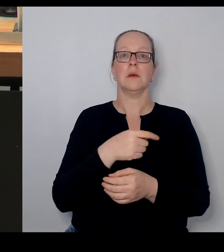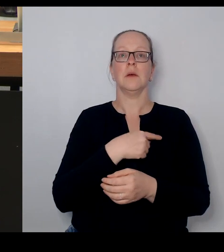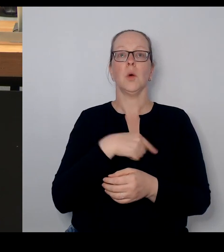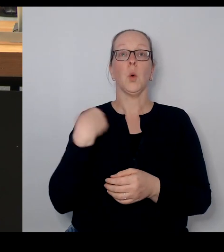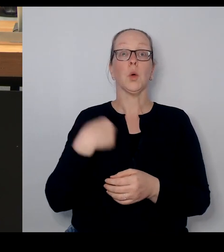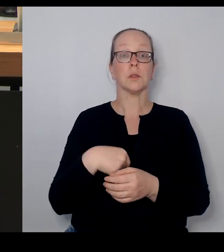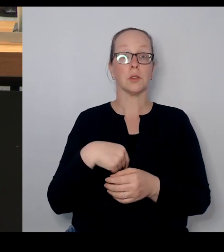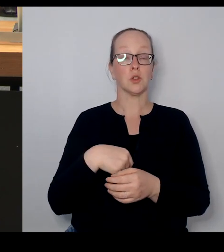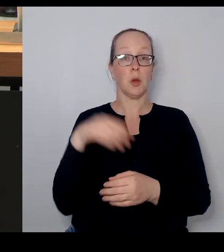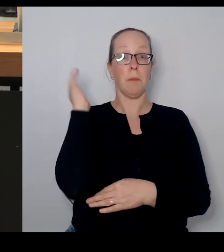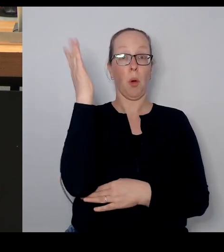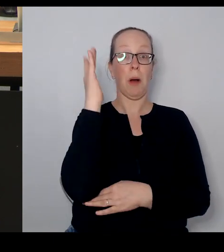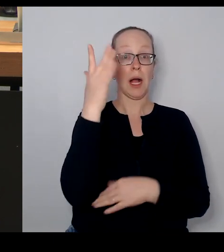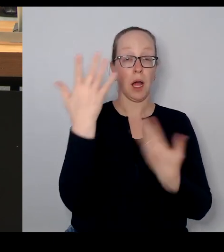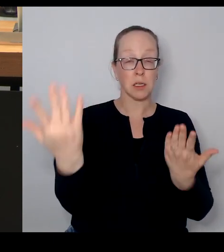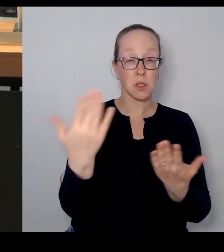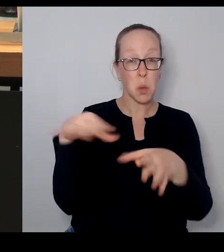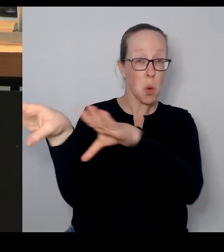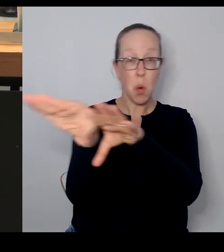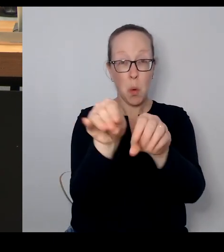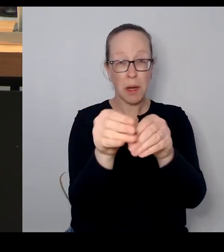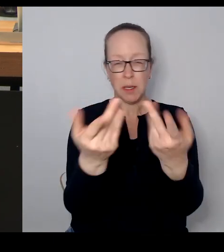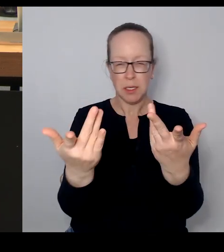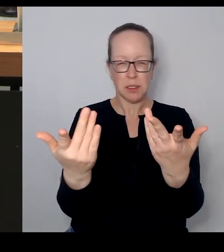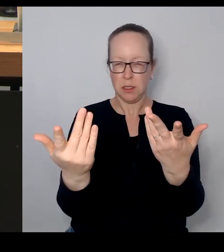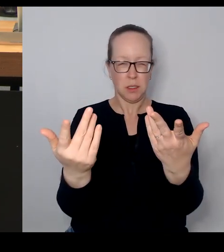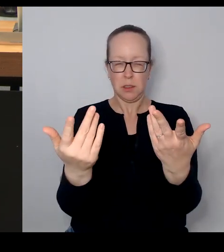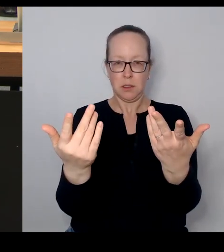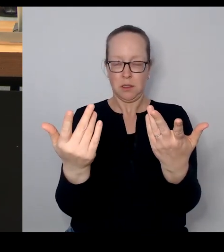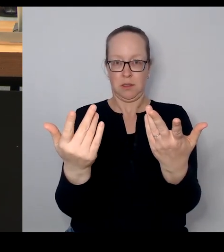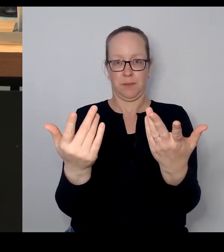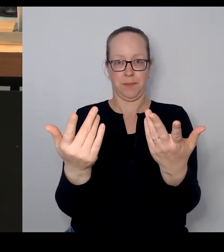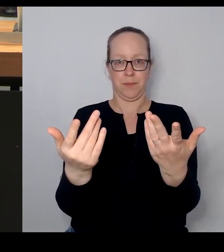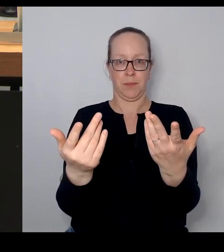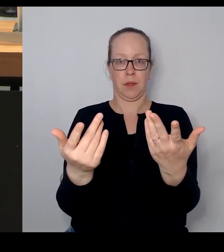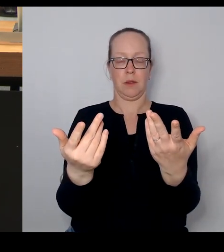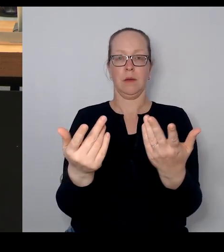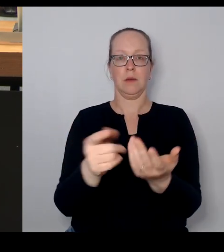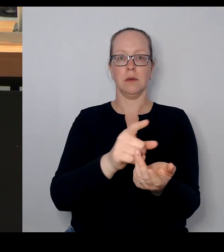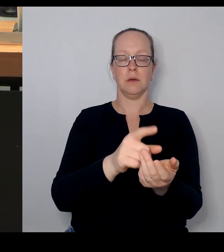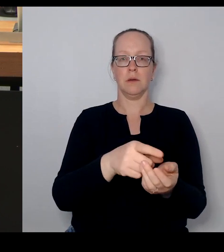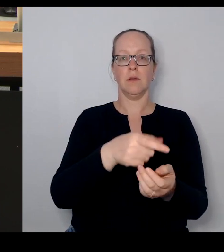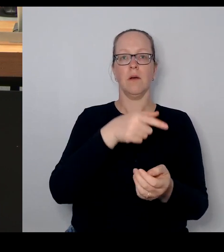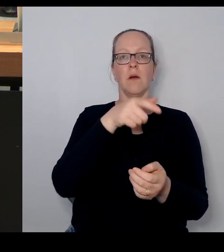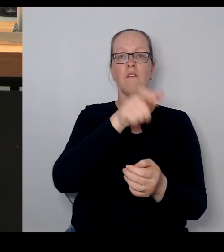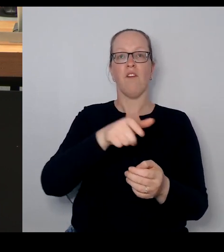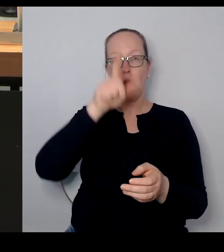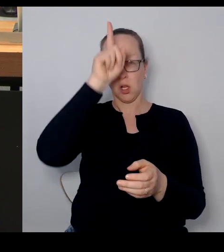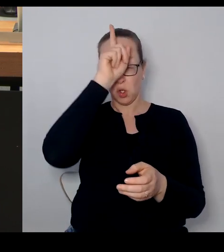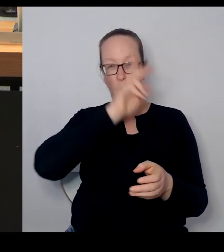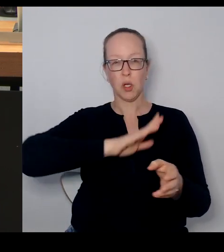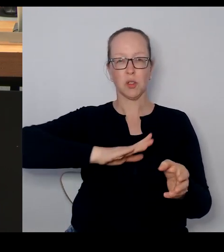in Gänze lieber Putin vor die Füße werfen. Sie sind die größten Verräter von nationalen oder patriotischen Ideen,